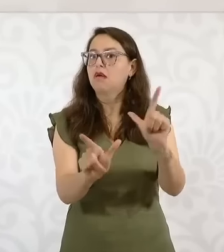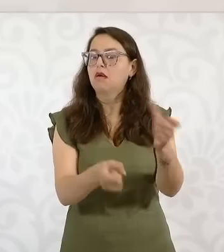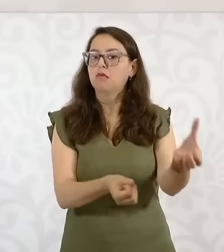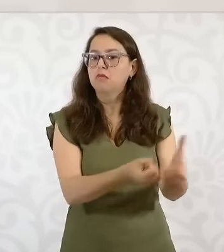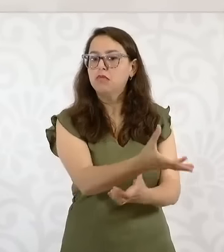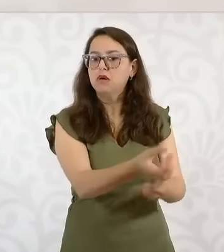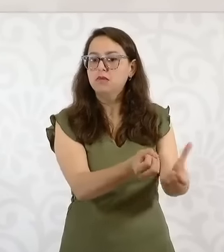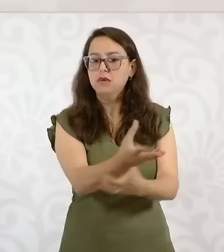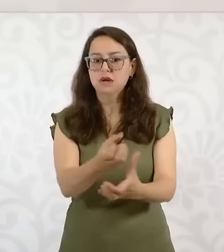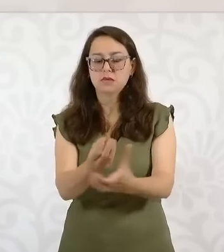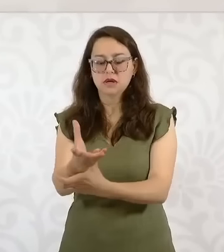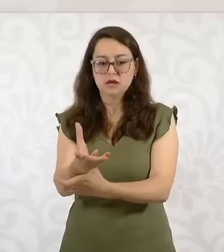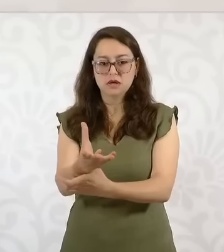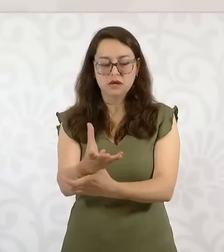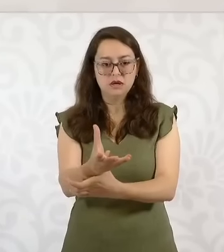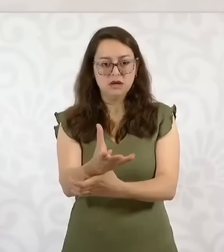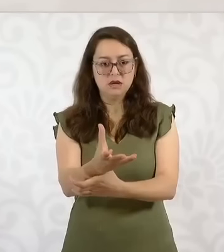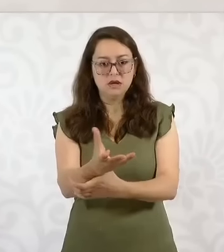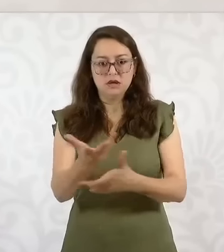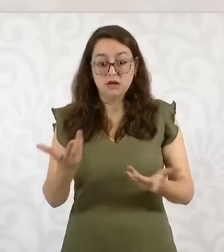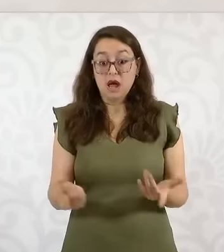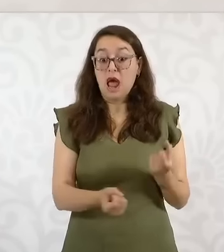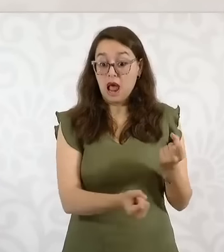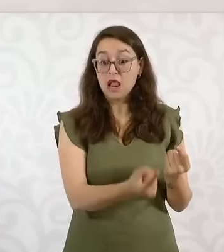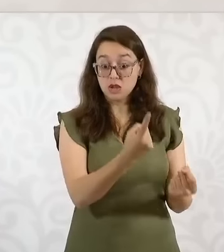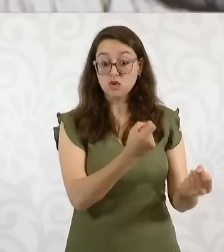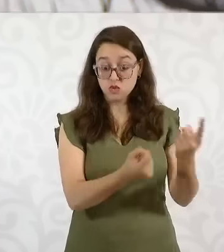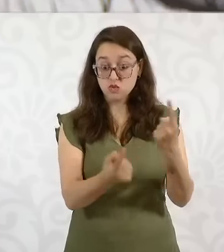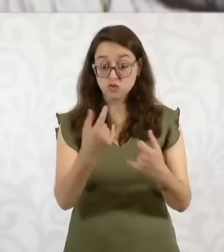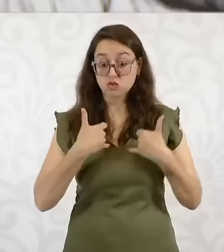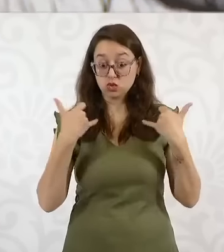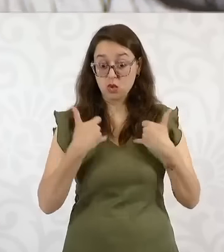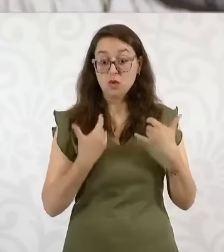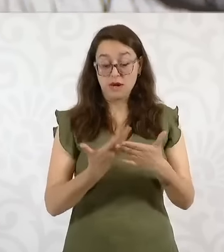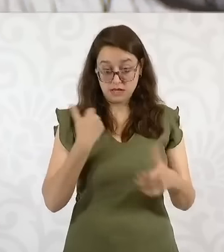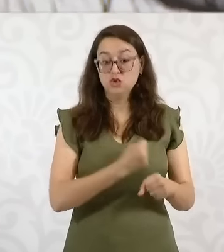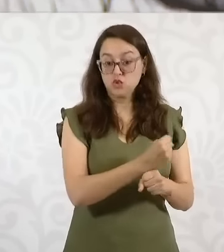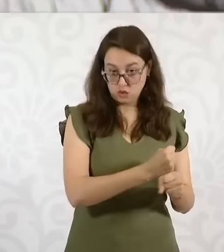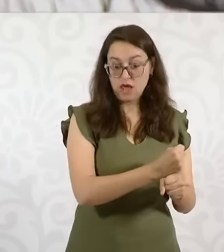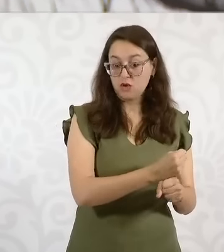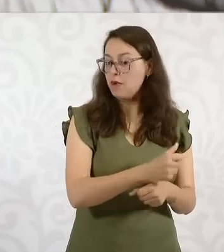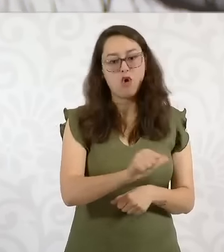de la desaparición de los jóvenes, algunos de ellos que habían sido torturados y otros no,